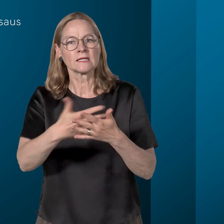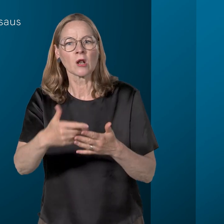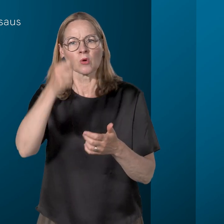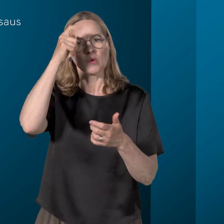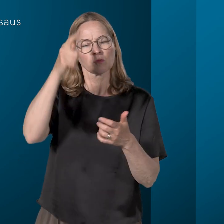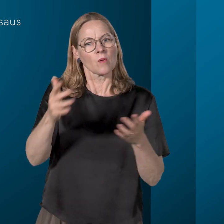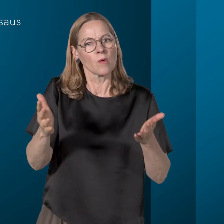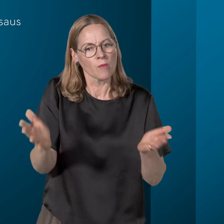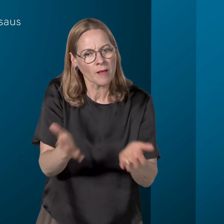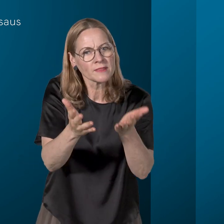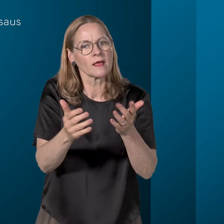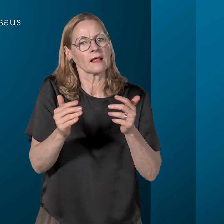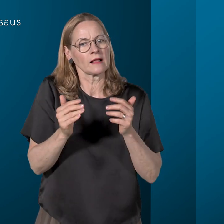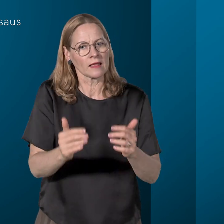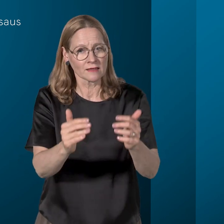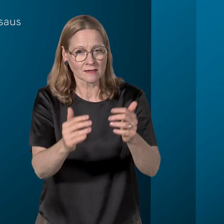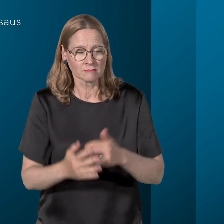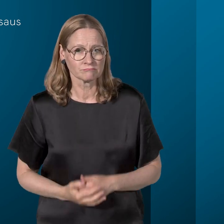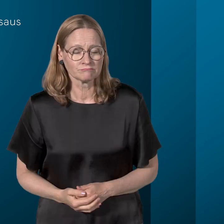ja kehittää omaa kieltään ja kulttuuriaan.